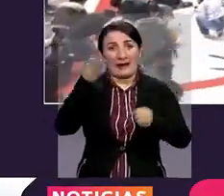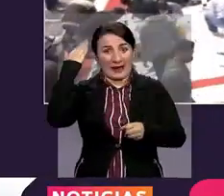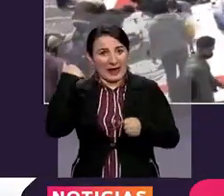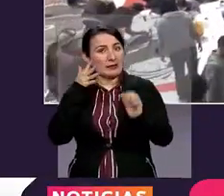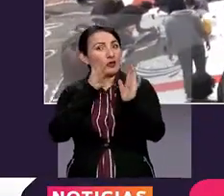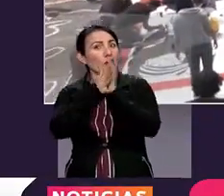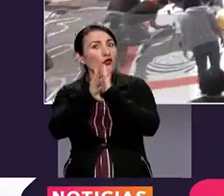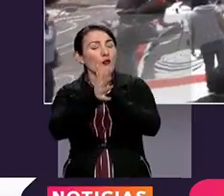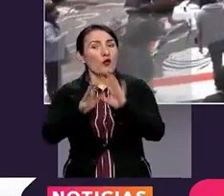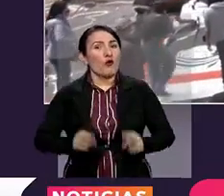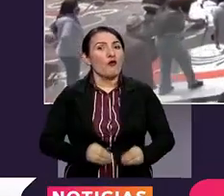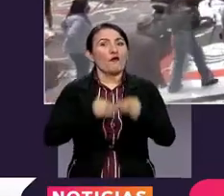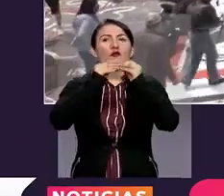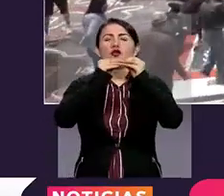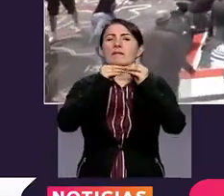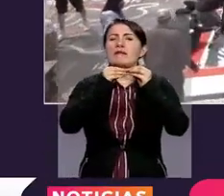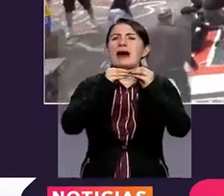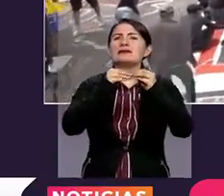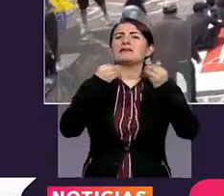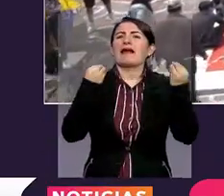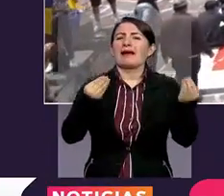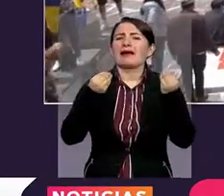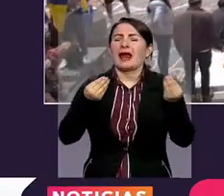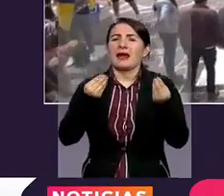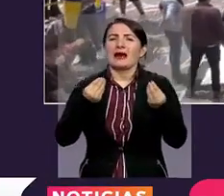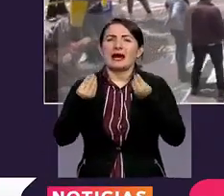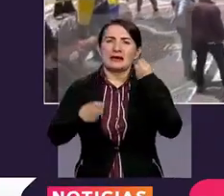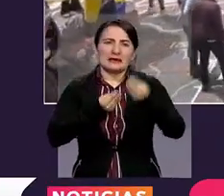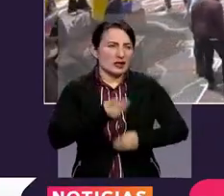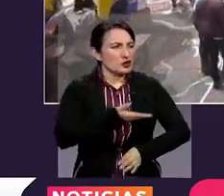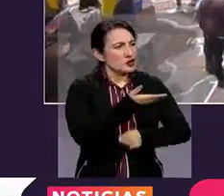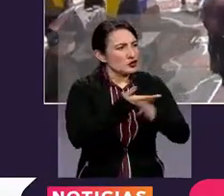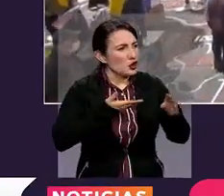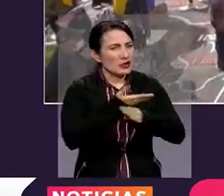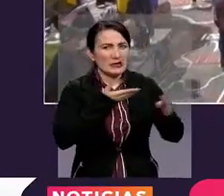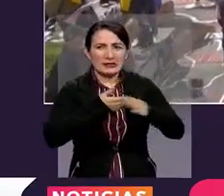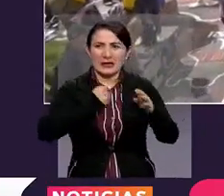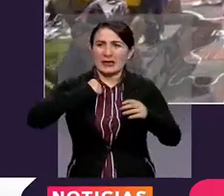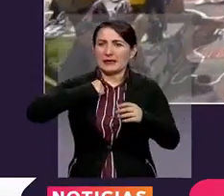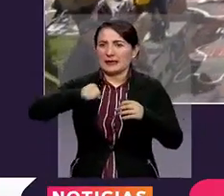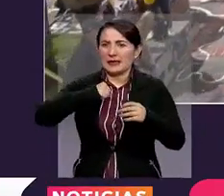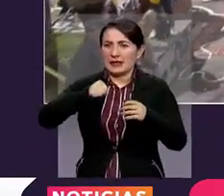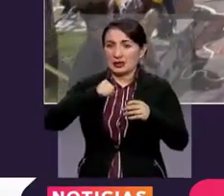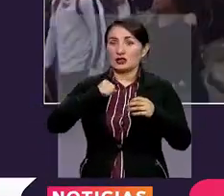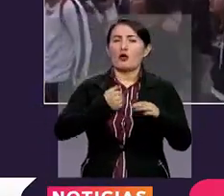DEMOCRACIA, LA CIUDADANíA ORGANIZADA Y NO ORGANIZADA SALE A LAS CALLES, SE EMPIEZA